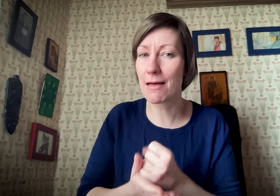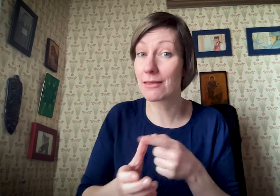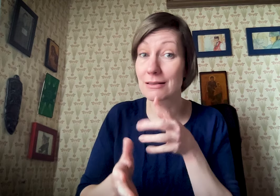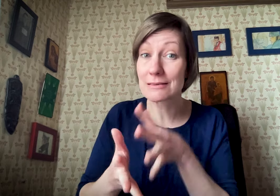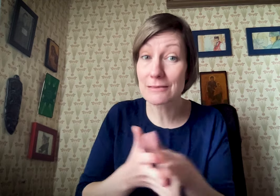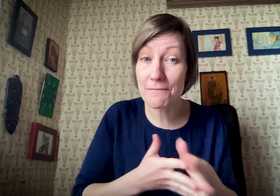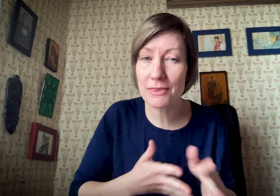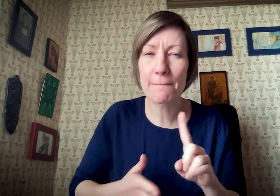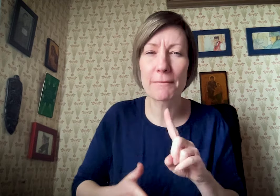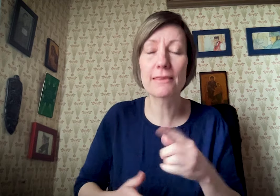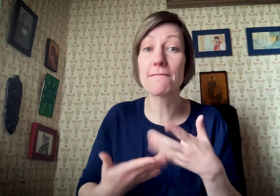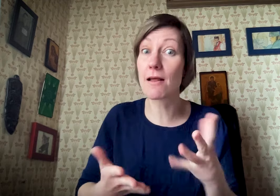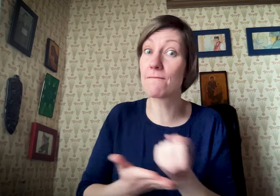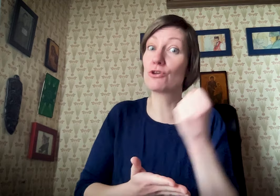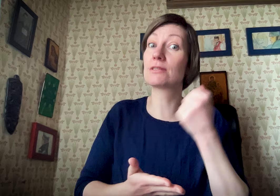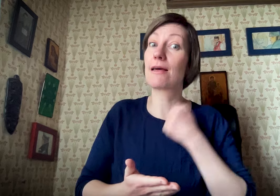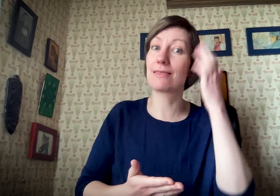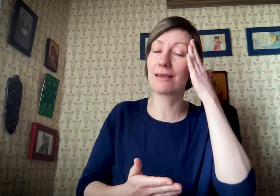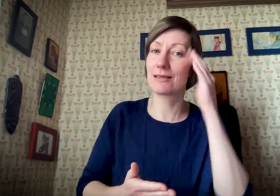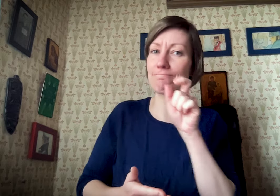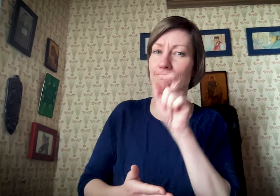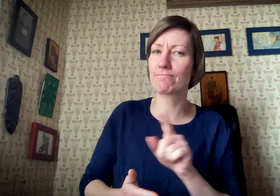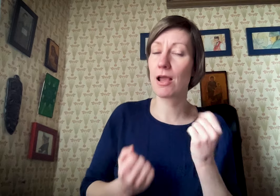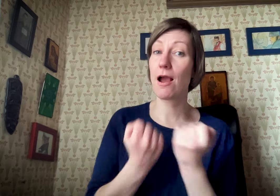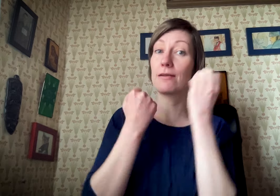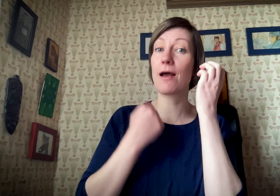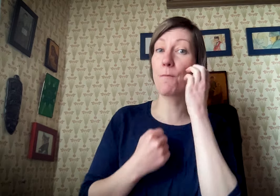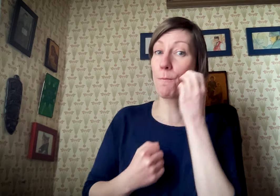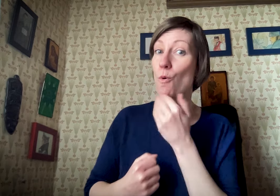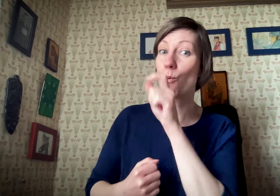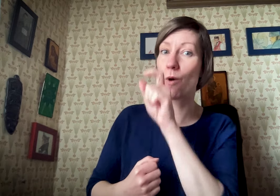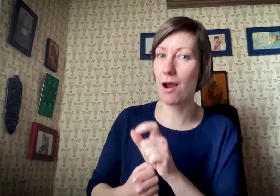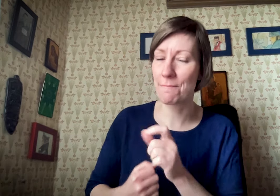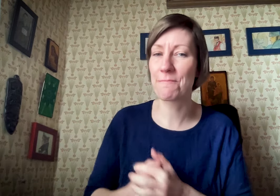Päätin kaivaa esiin kaiken mahdollisen tiedon tästä kielettömästä Karjalan mummosta.